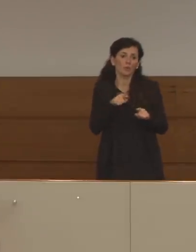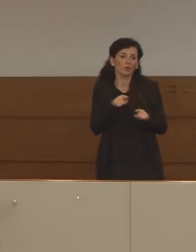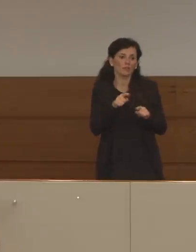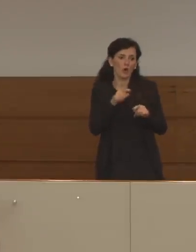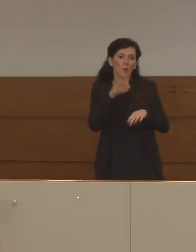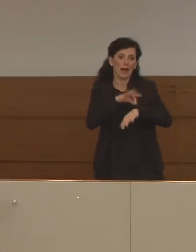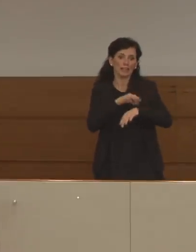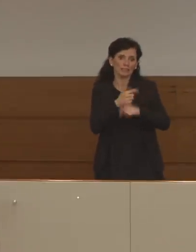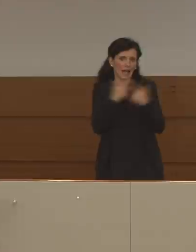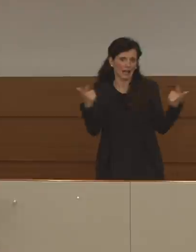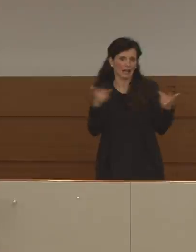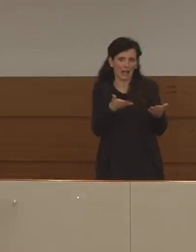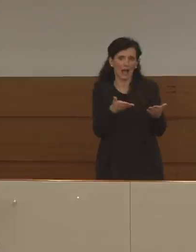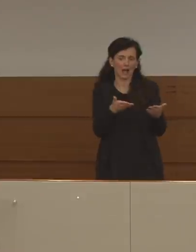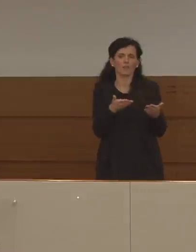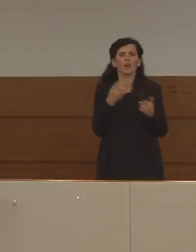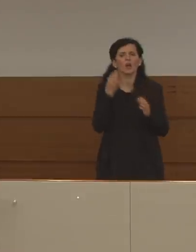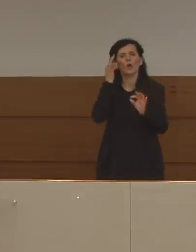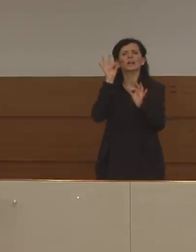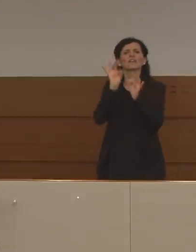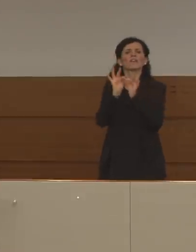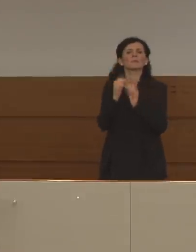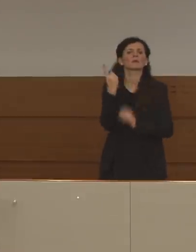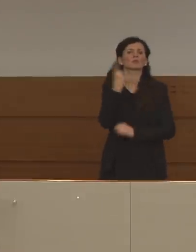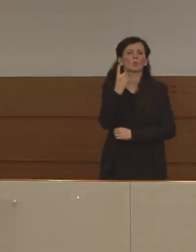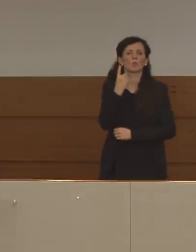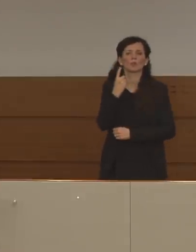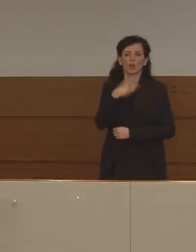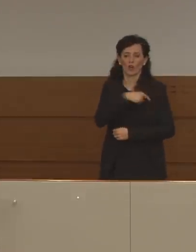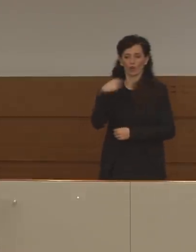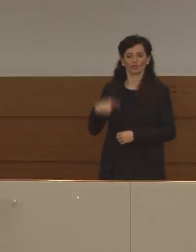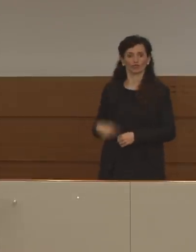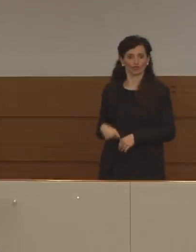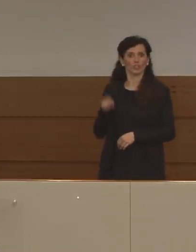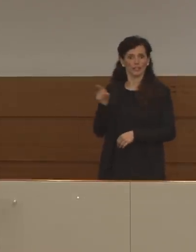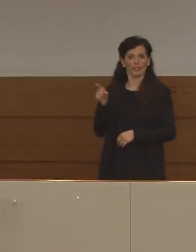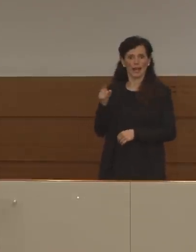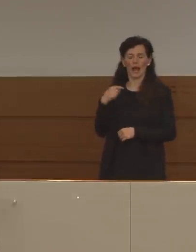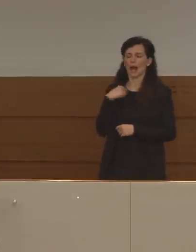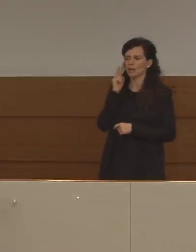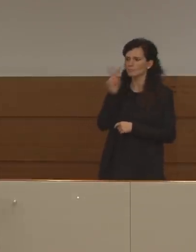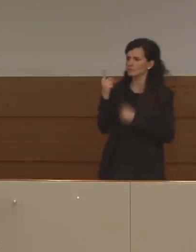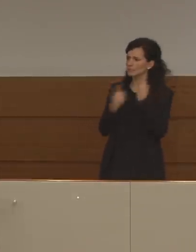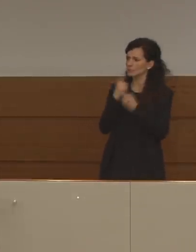nostro vero unico riferimento è la Cina ma il modo con cui loro raccontavano